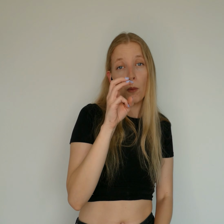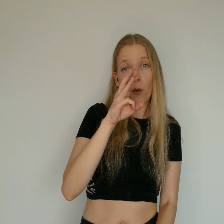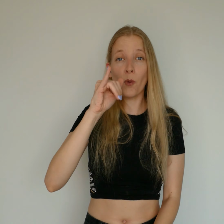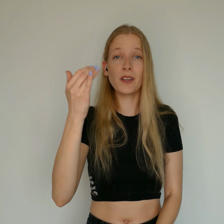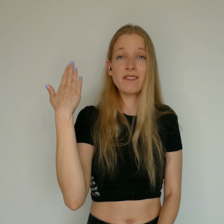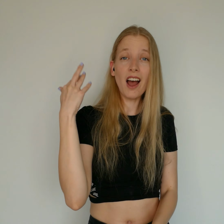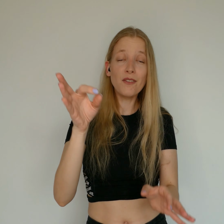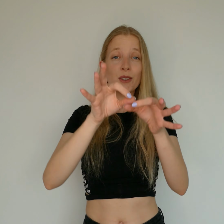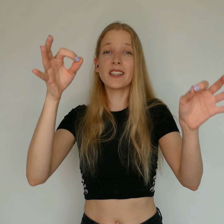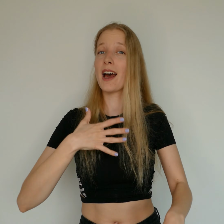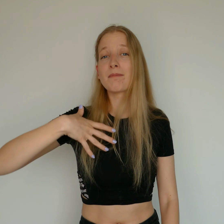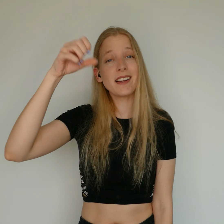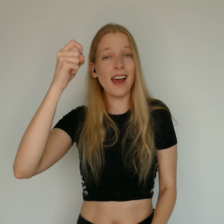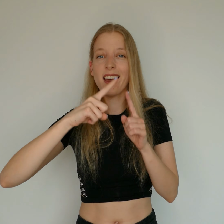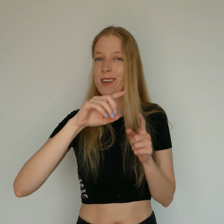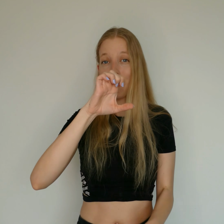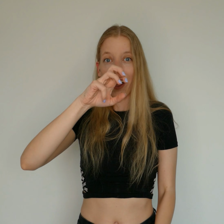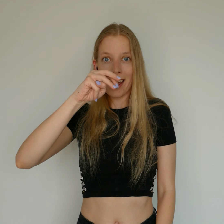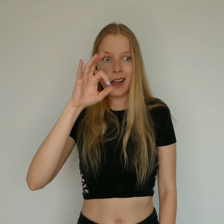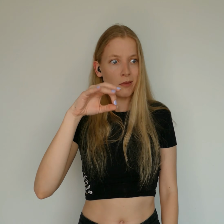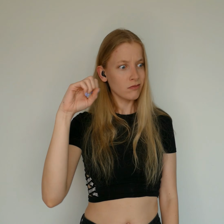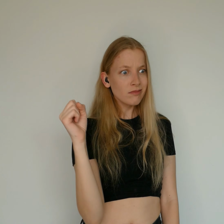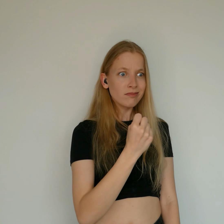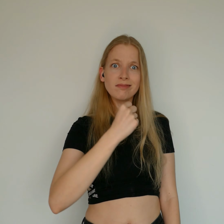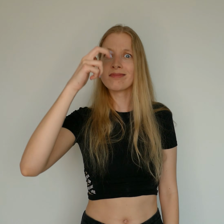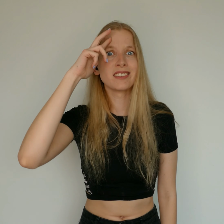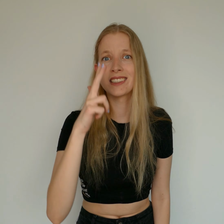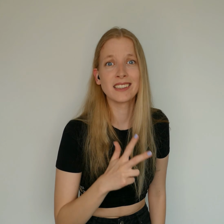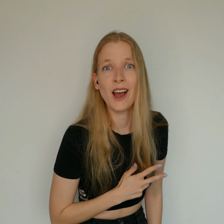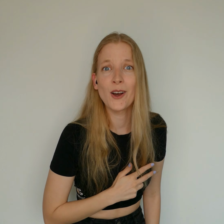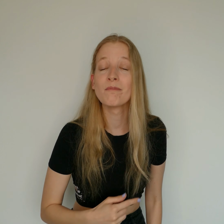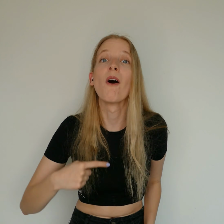Bowie war für'n Tag mein Held Und EMF kann es nich' glauben